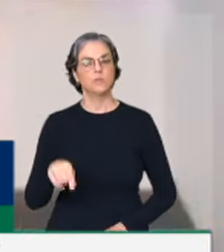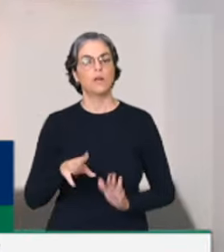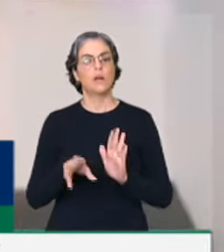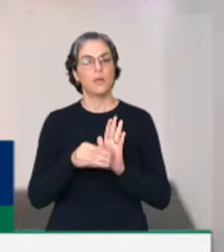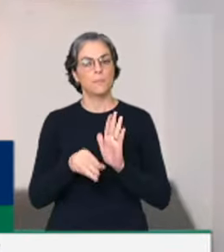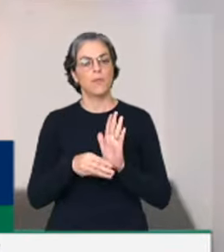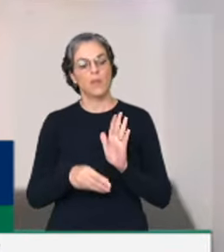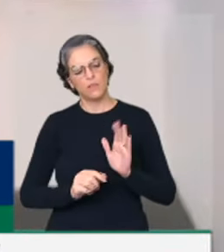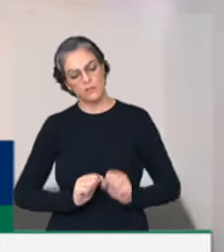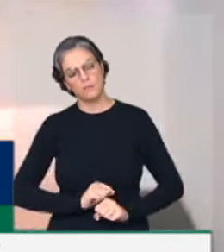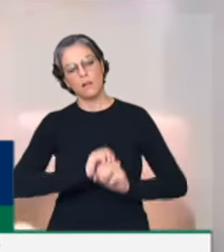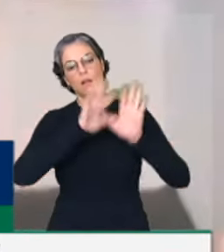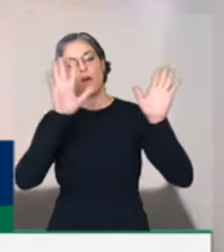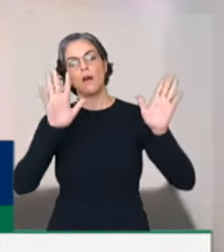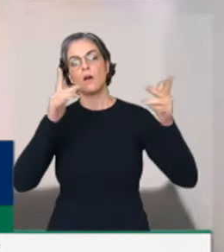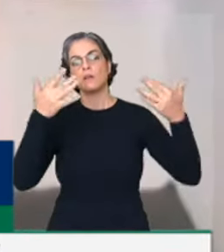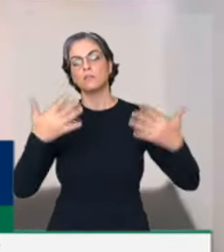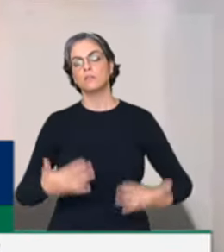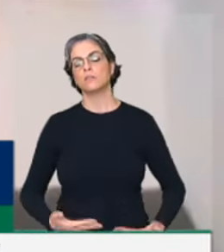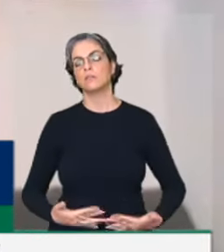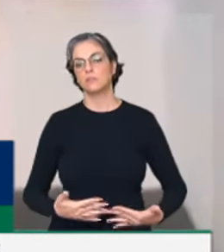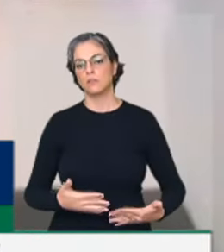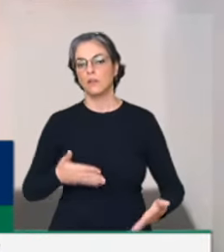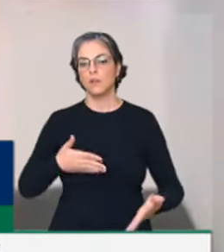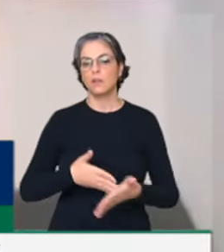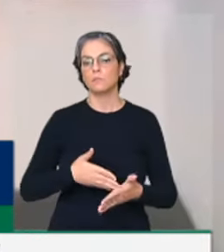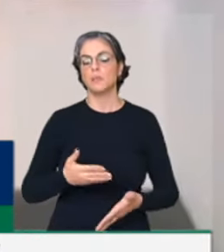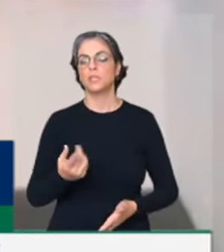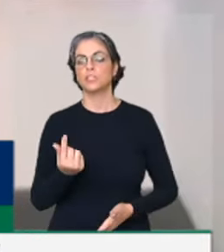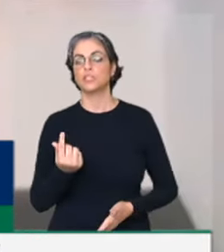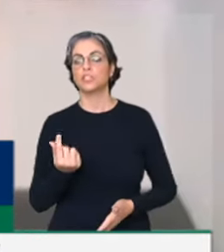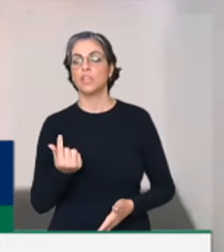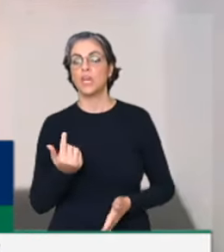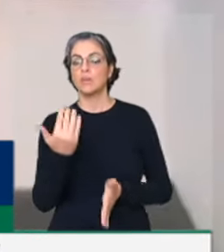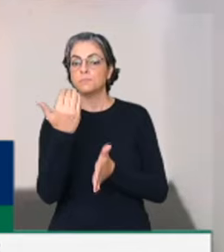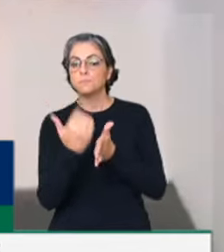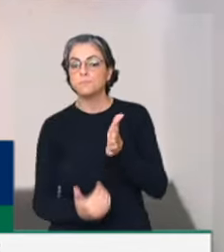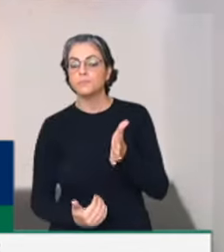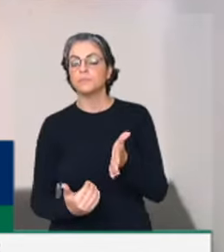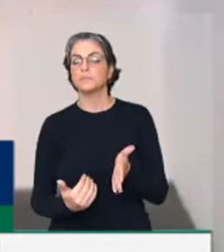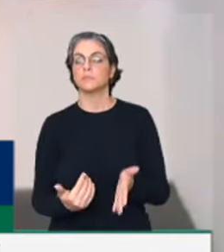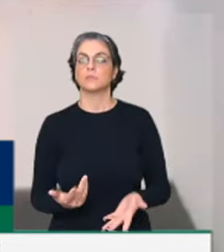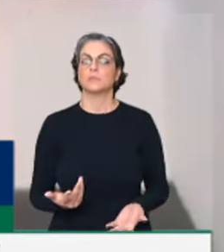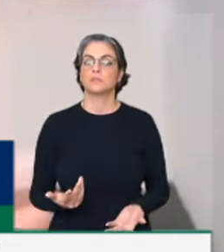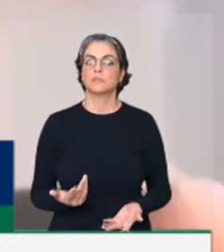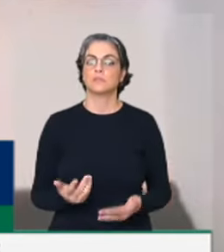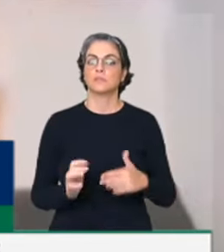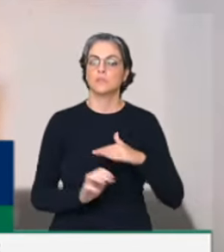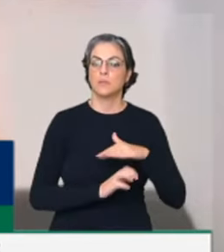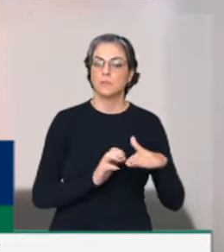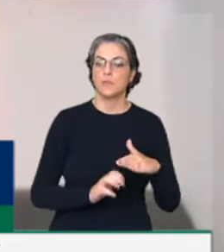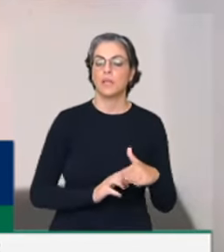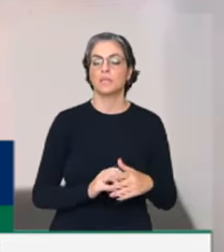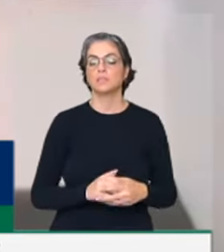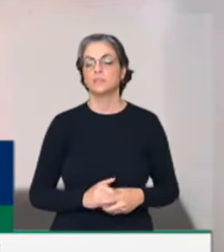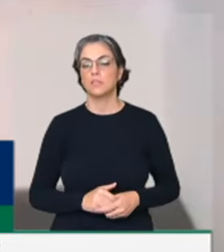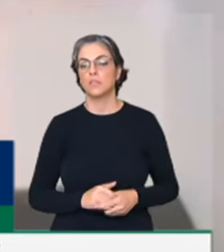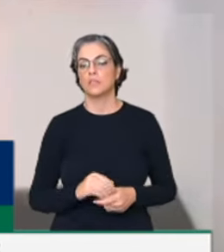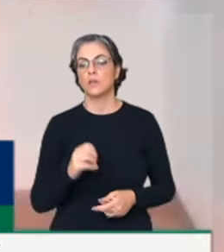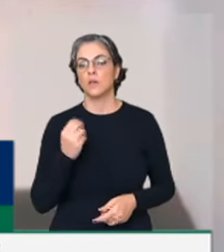VALORES A SEREM ISENTADOS... PARA AS PESSOAS JURÍDICAS E FÍSICAS PARA QUE A GENTE NÃO TENHA DUAS TABELAS, DOIS CRITÉRIOS, DUAS PORTAS SEM TRANSPARÊNCIA NA EXECUÇÃO